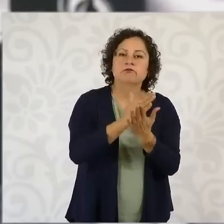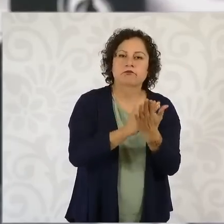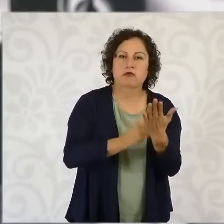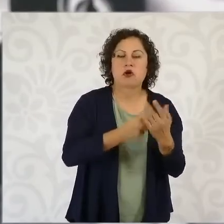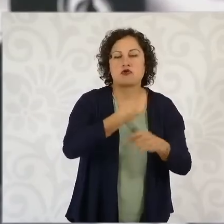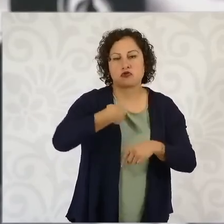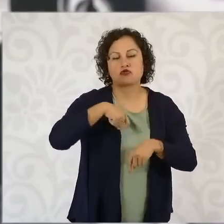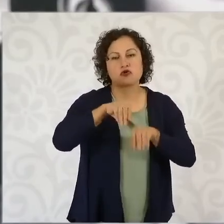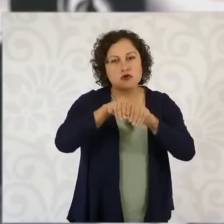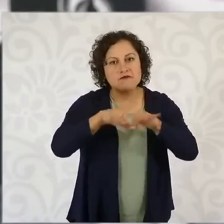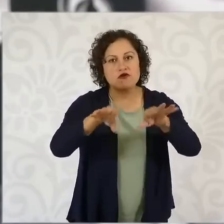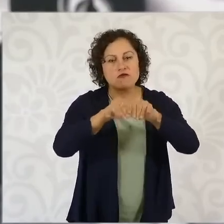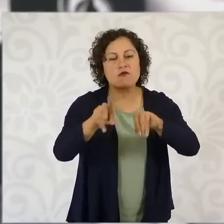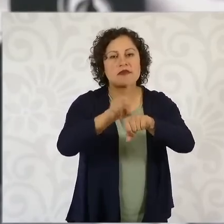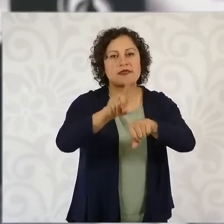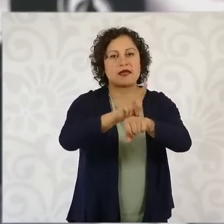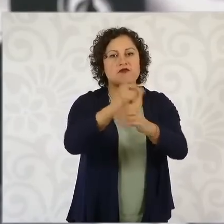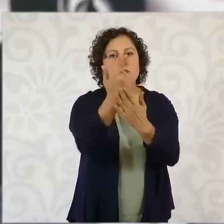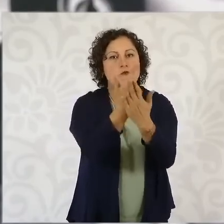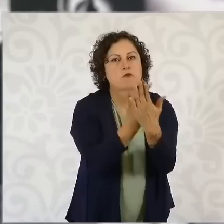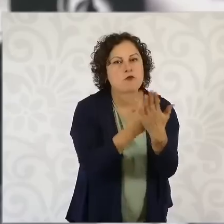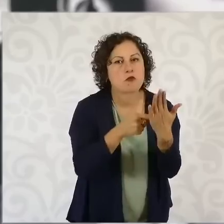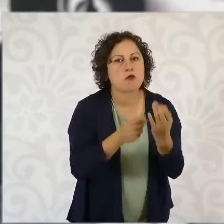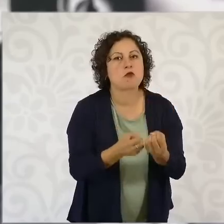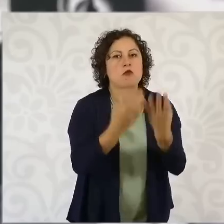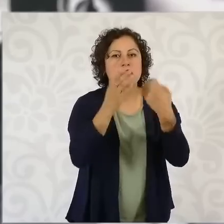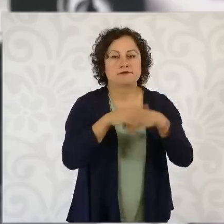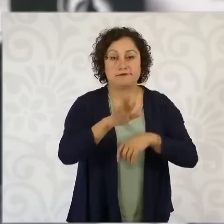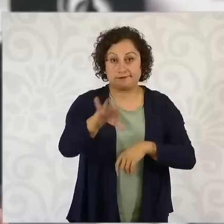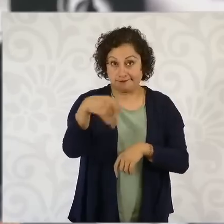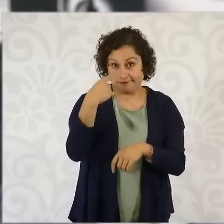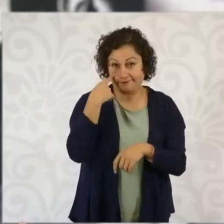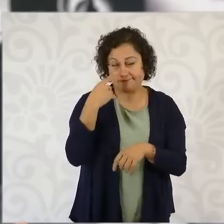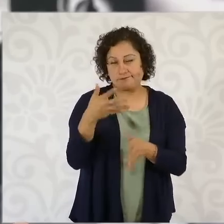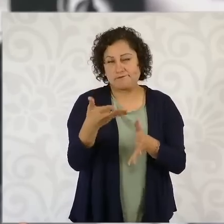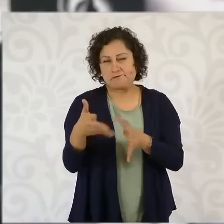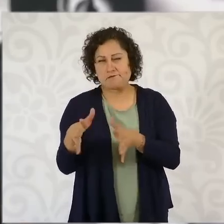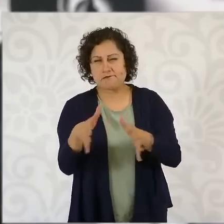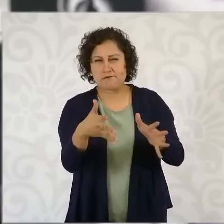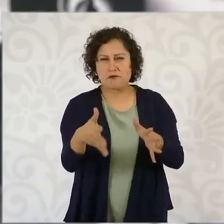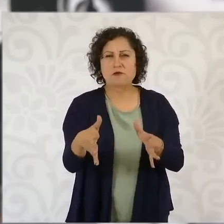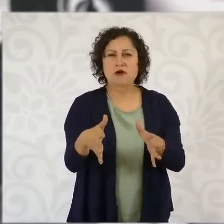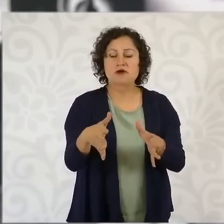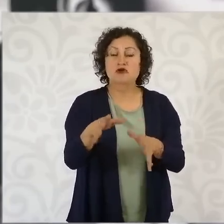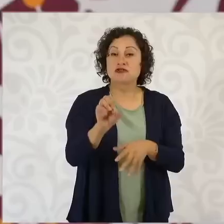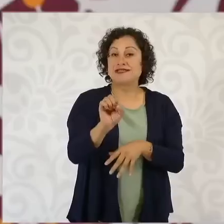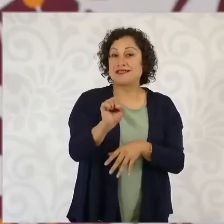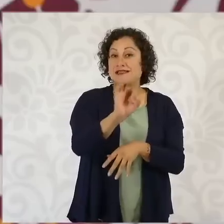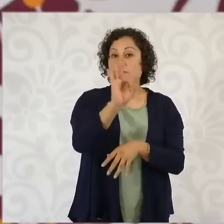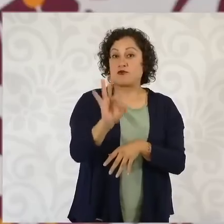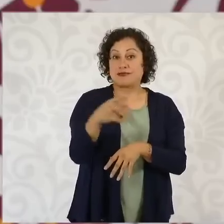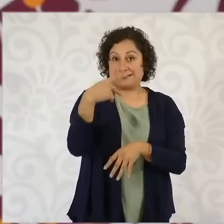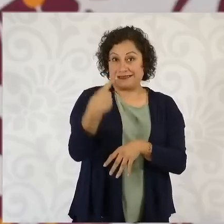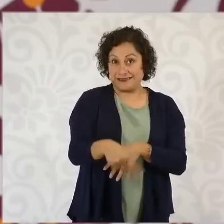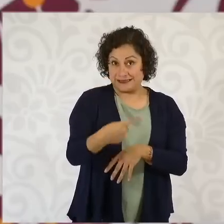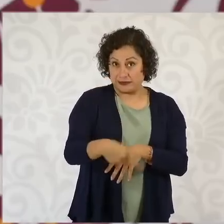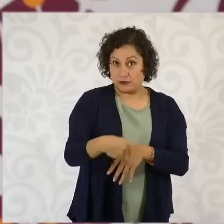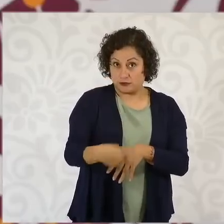o menos para quees una idea una mezcla de alrededor 60 por nacional y 40% extranjero